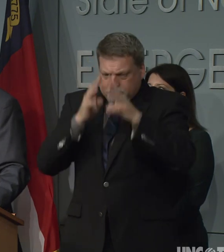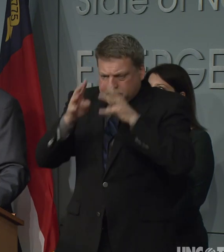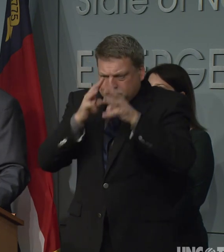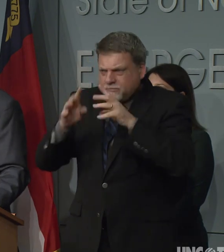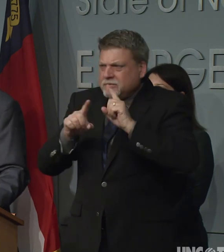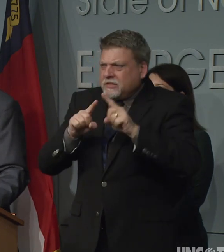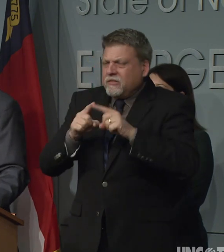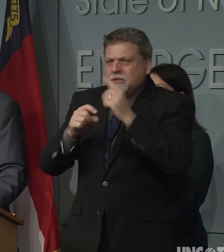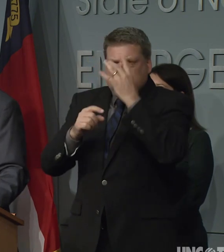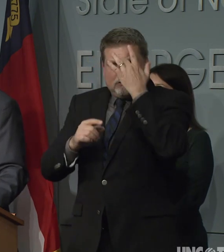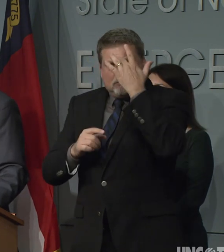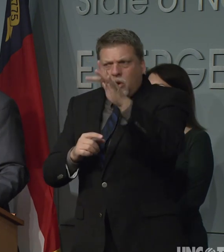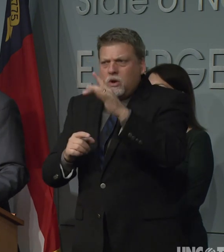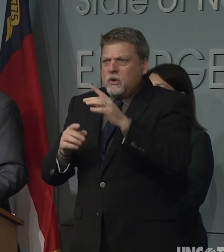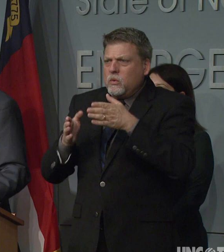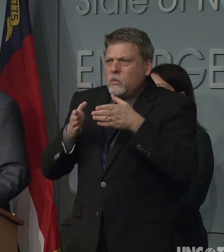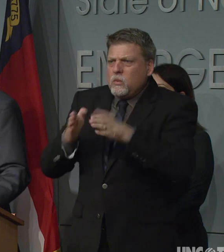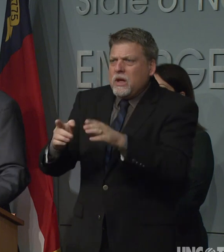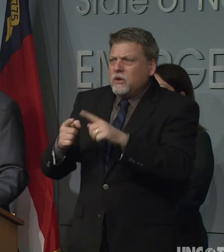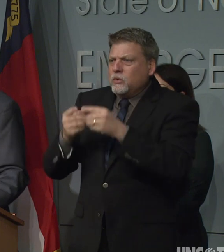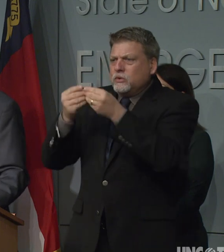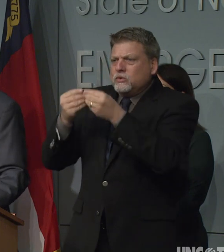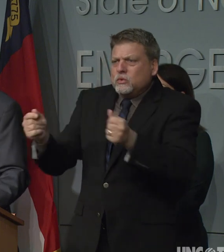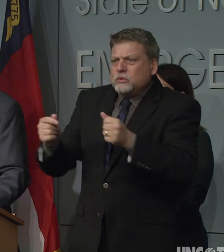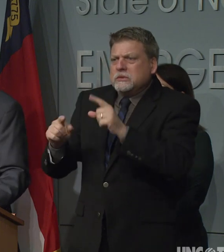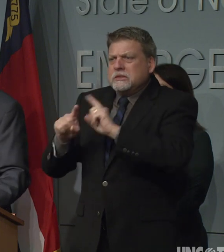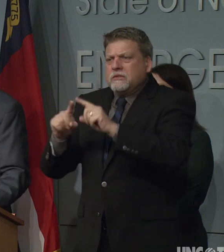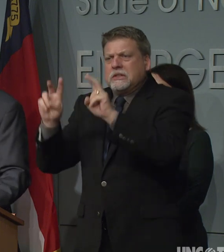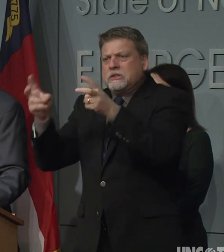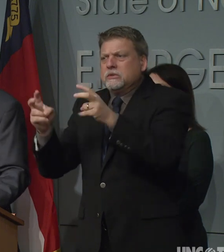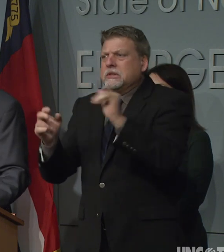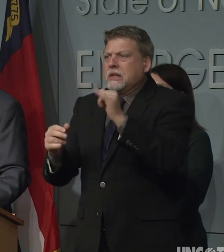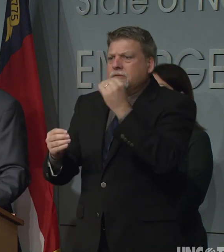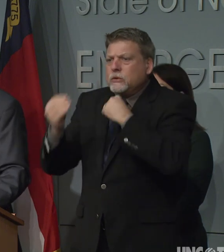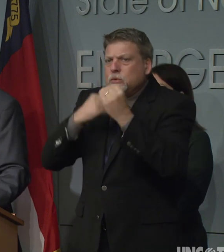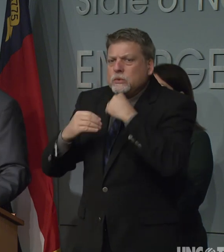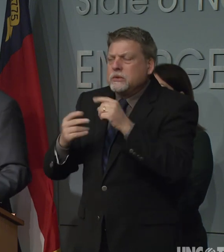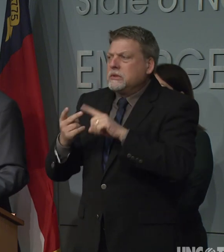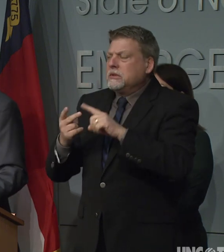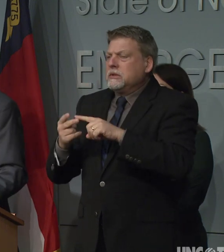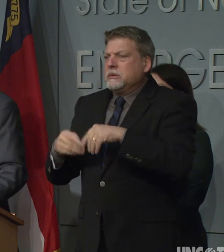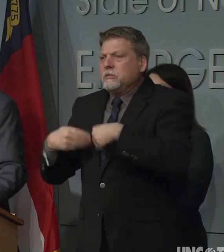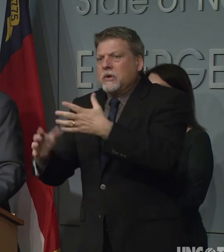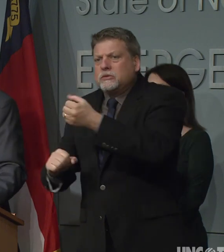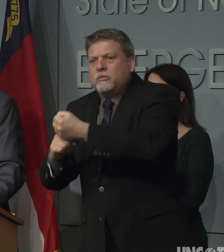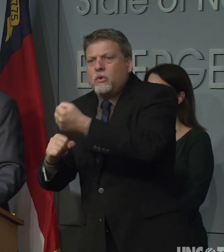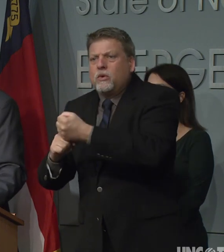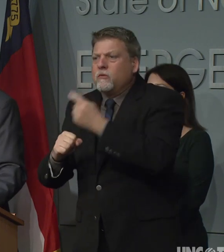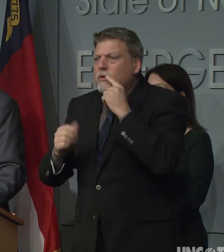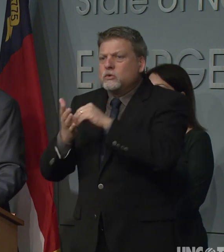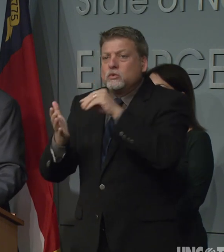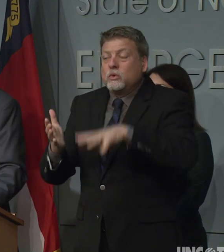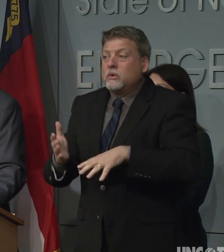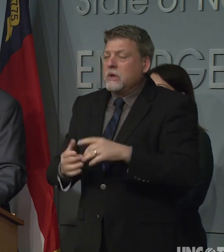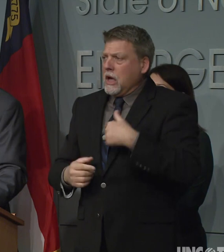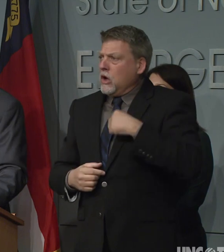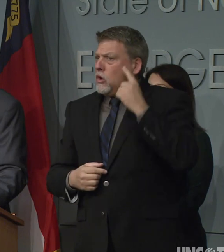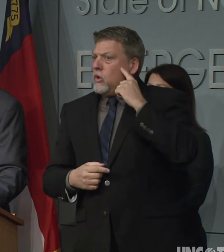cuidado infantil, seguro y también otros temas de Justicia y tan de servicios de alimentos. Y yo sé que por lo